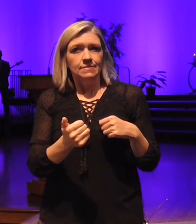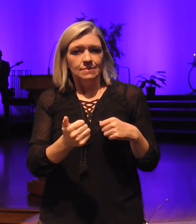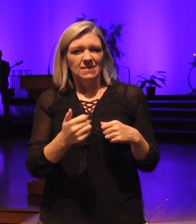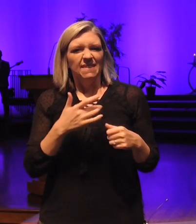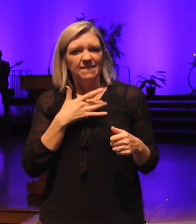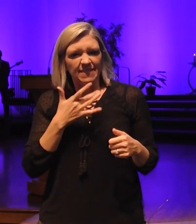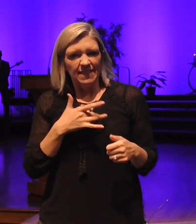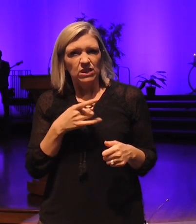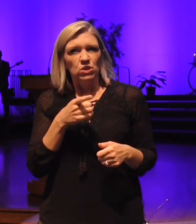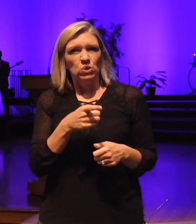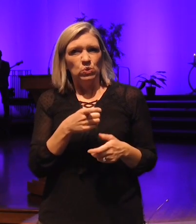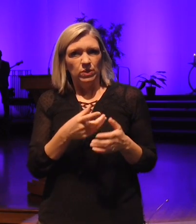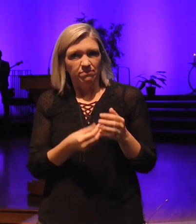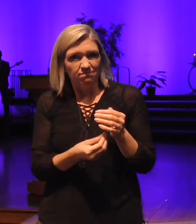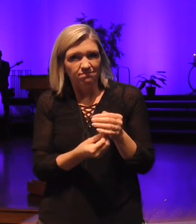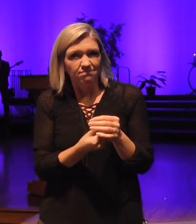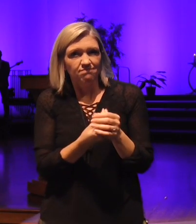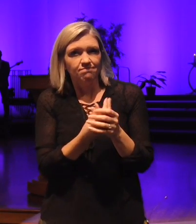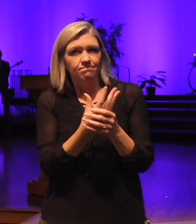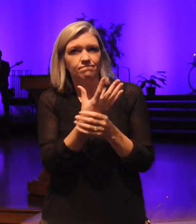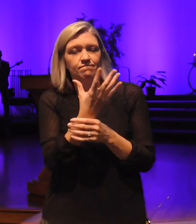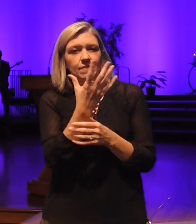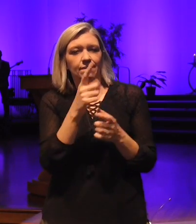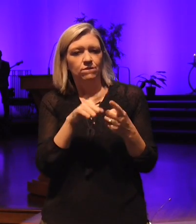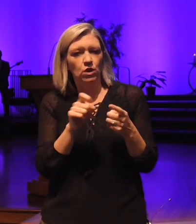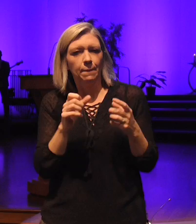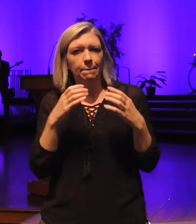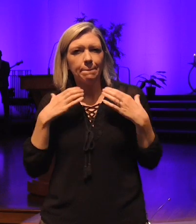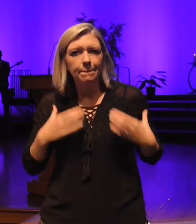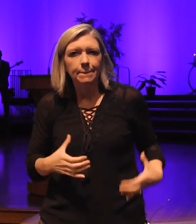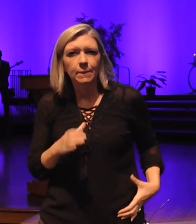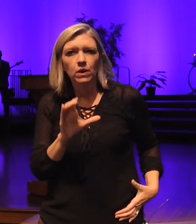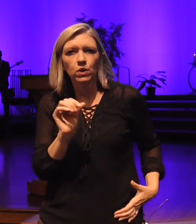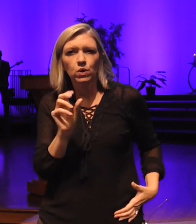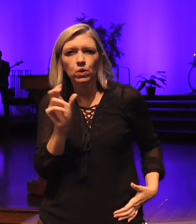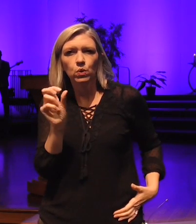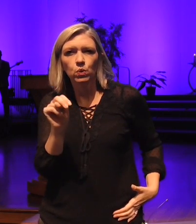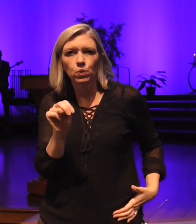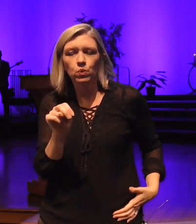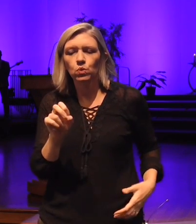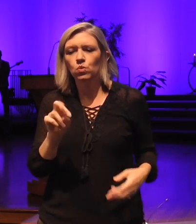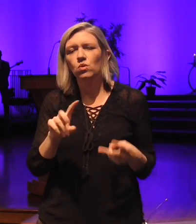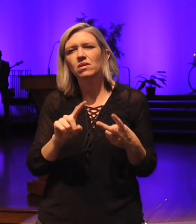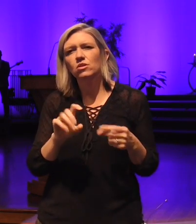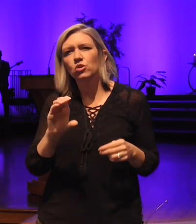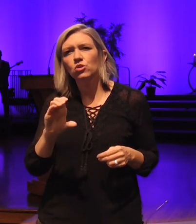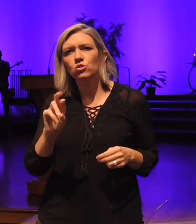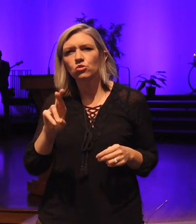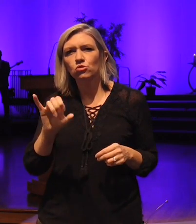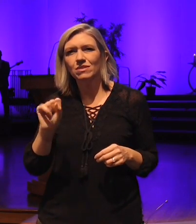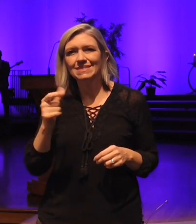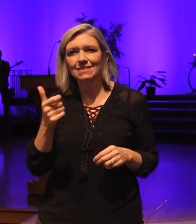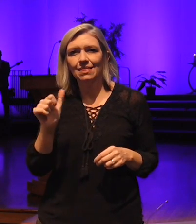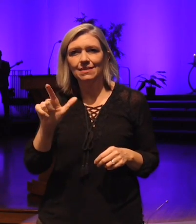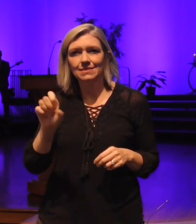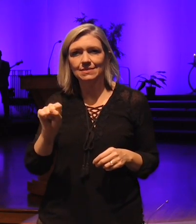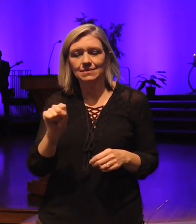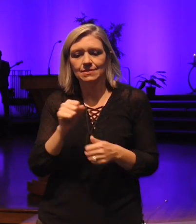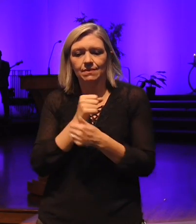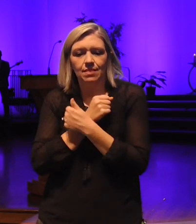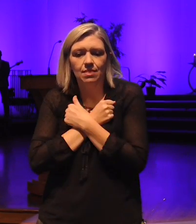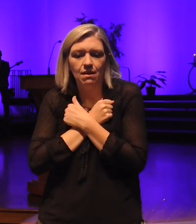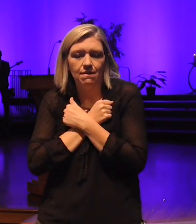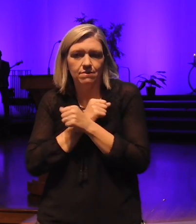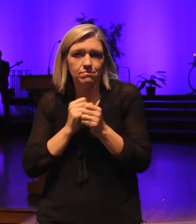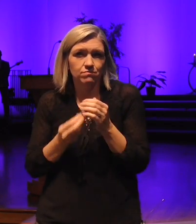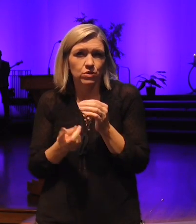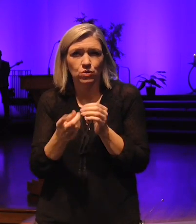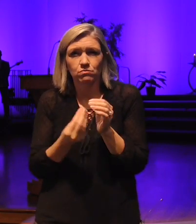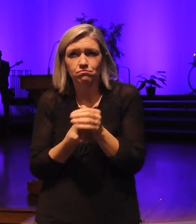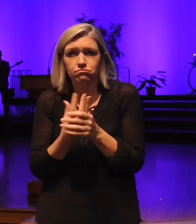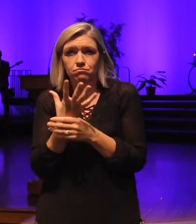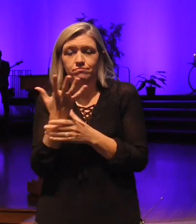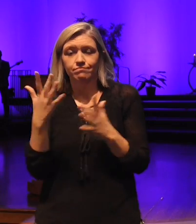estás emergiendo de este capullo, esta Crisálida de amor y tu Esplendor se revela y